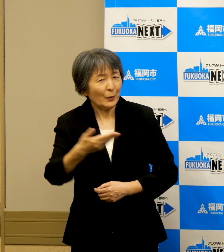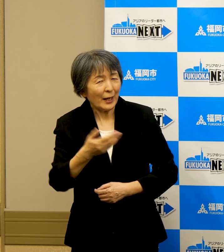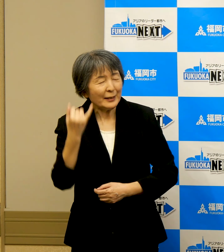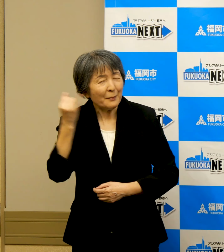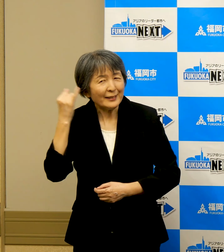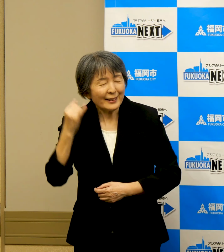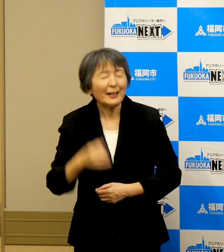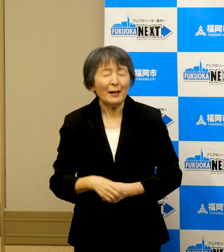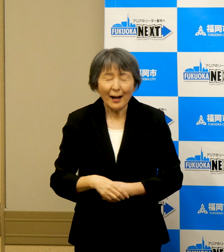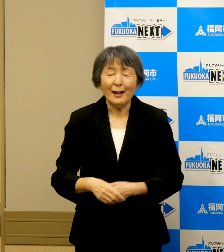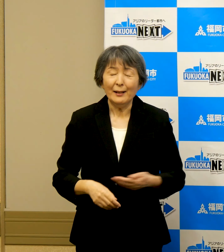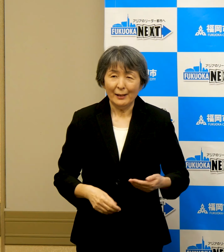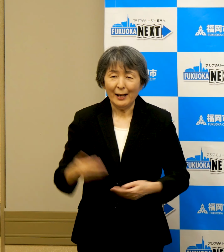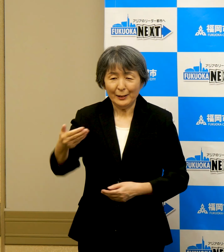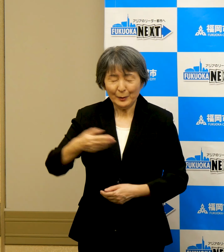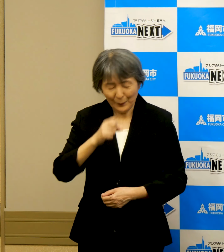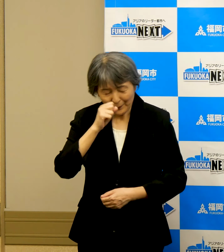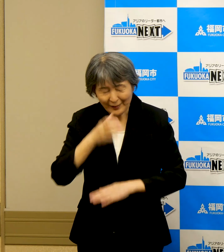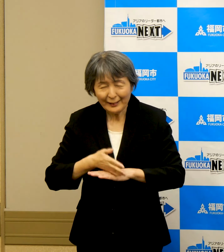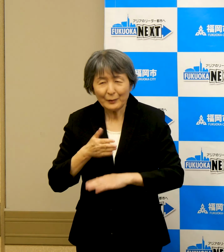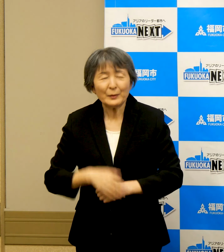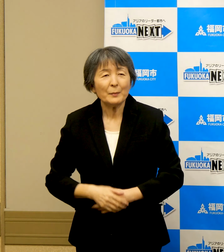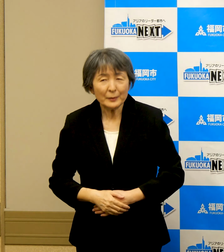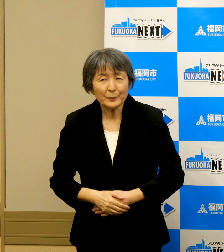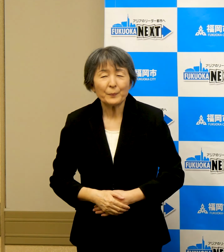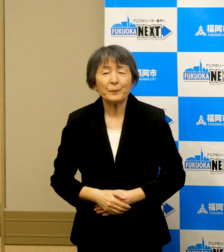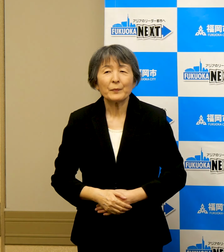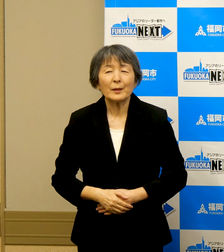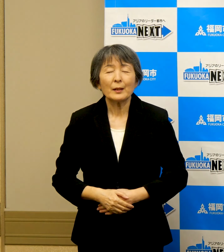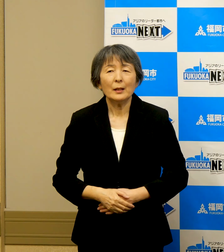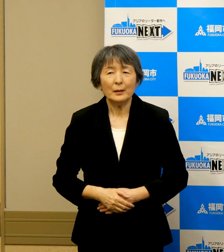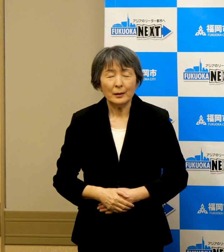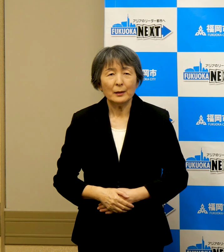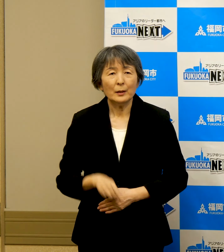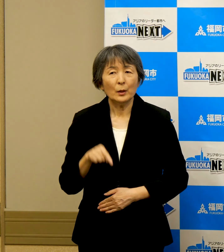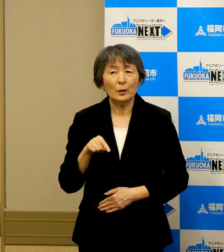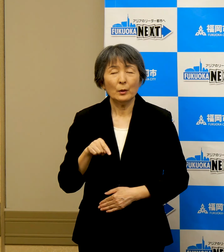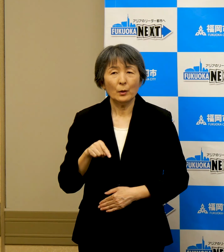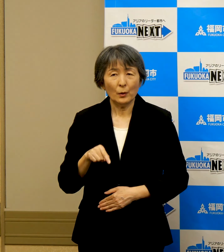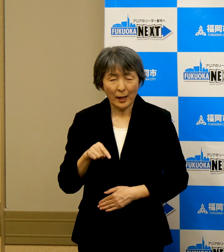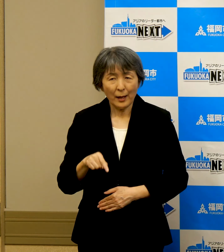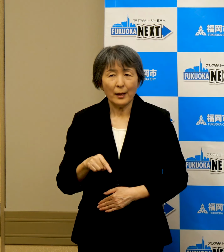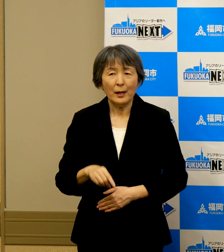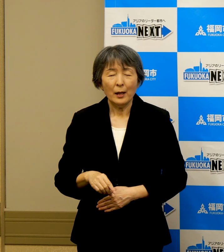(市長)すごく良い質問だと思います なんで良い質問なのかというと 結局これ言ったとおり今月末